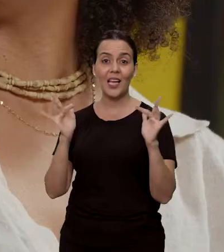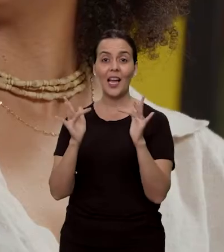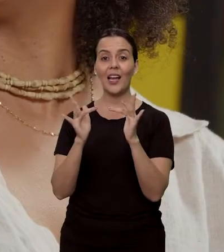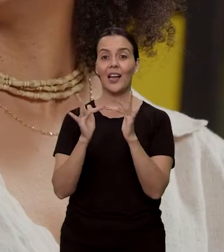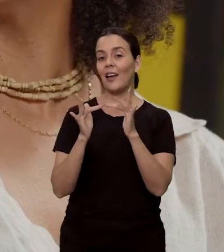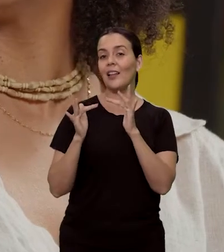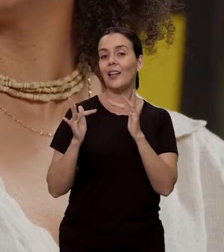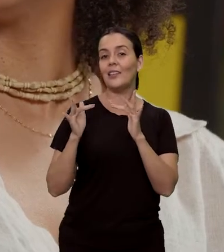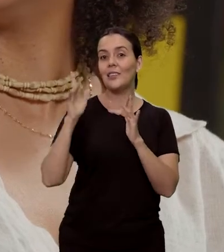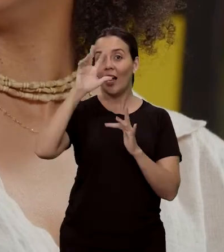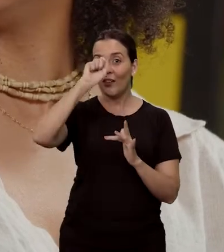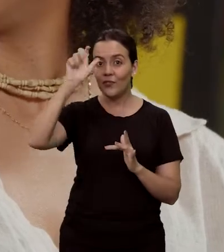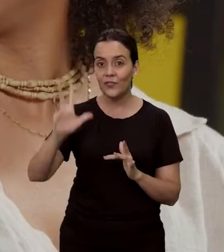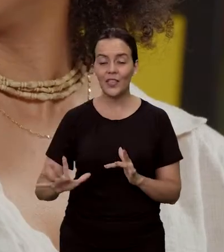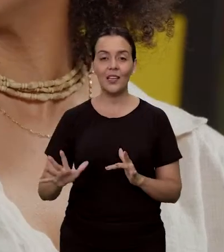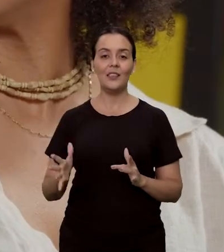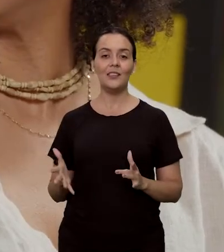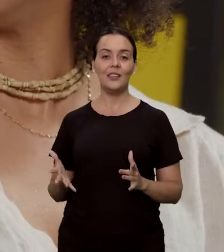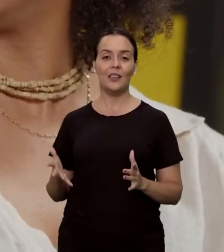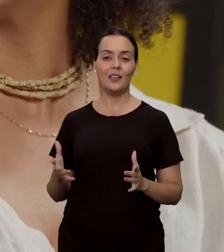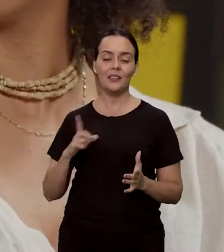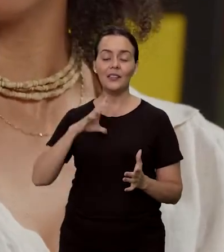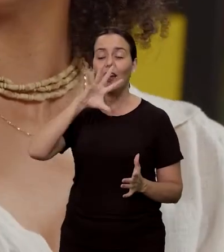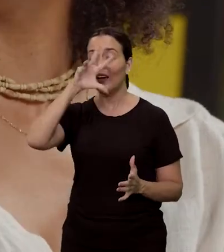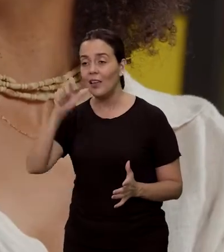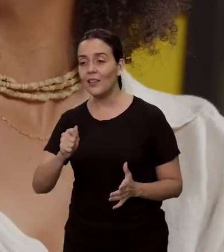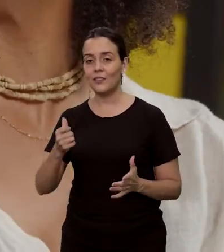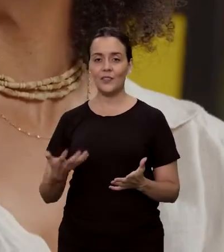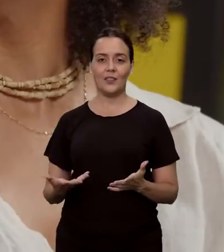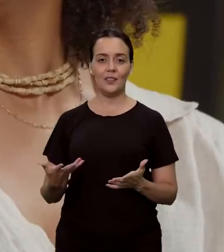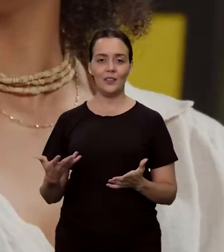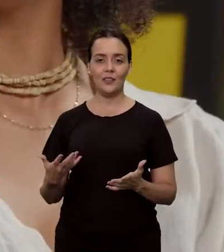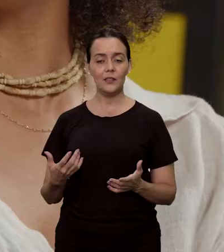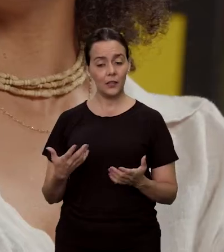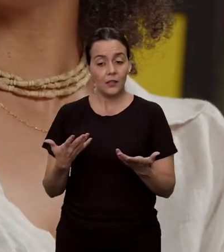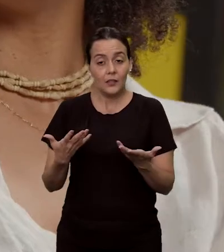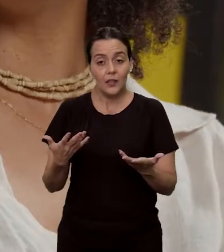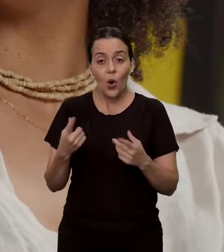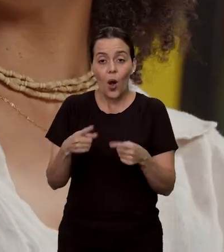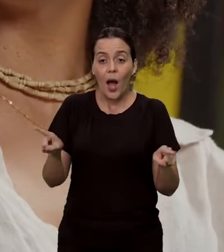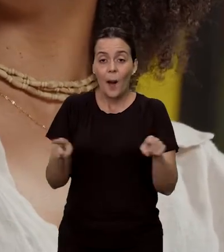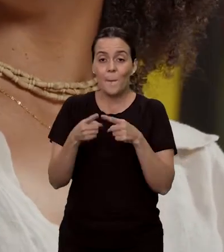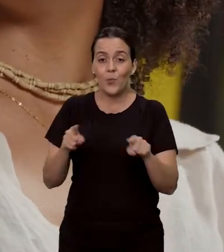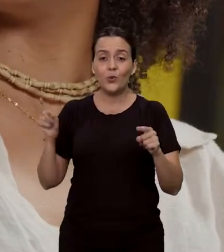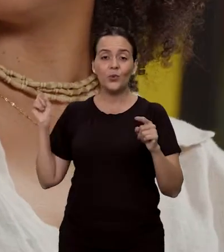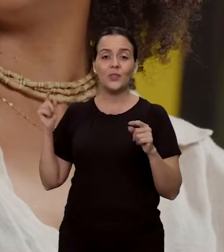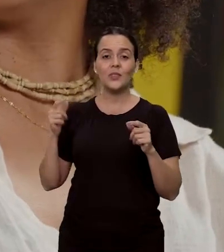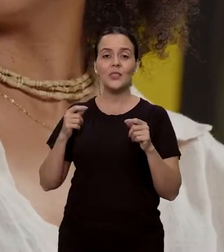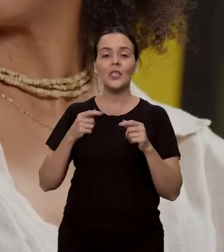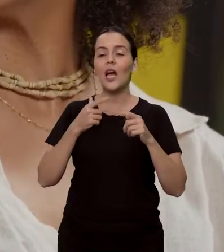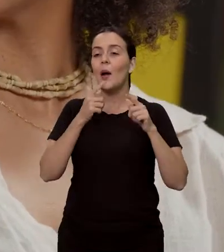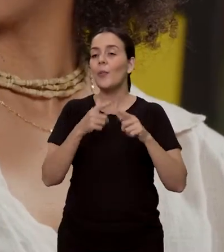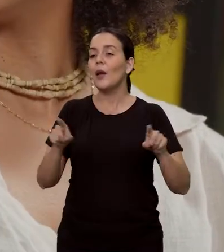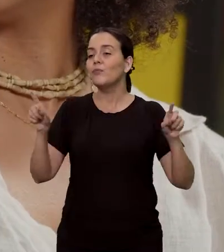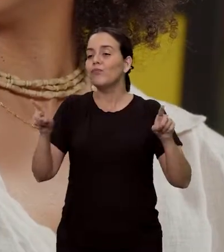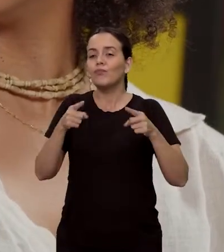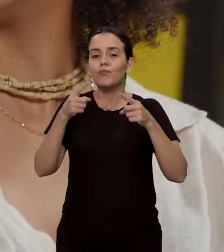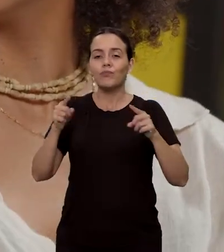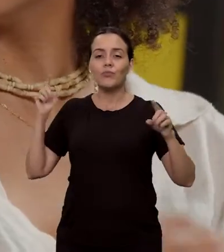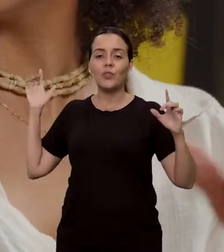E é a dança do povo, do povo que eu quero falar, do vilarejo. Então, é a música para louvar a safra